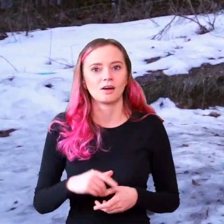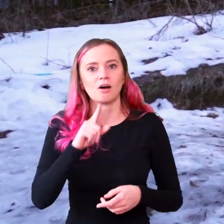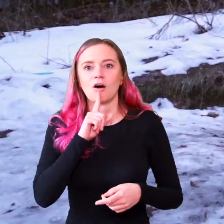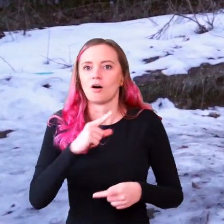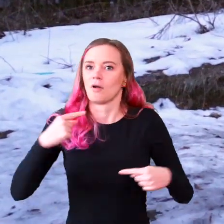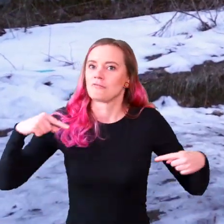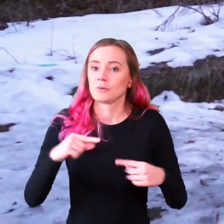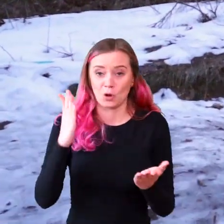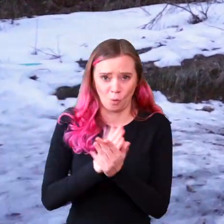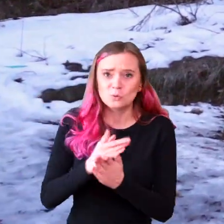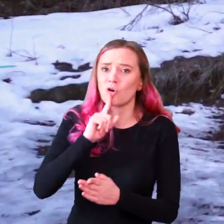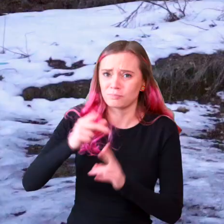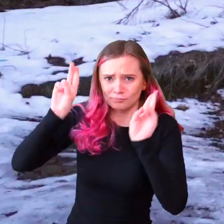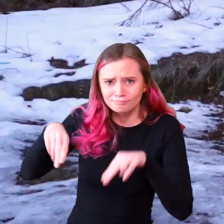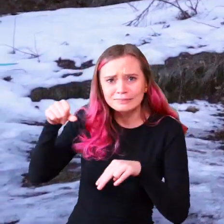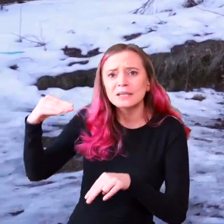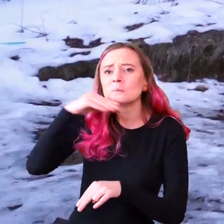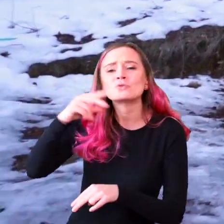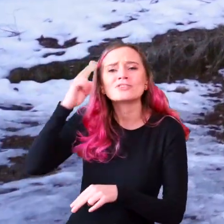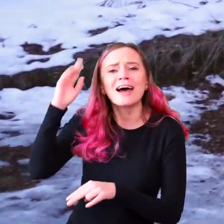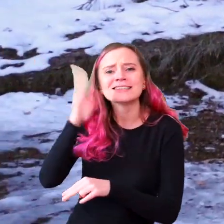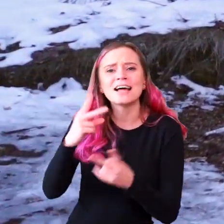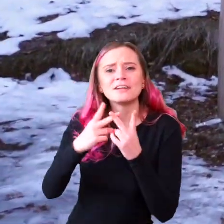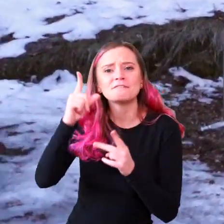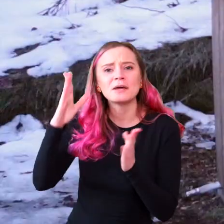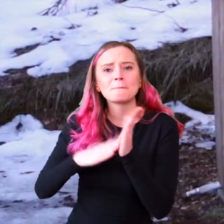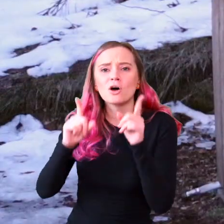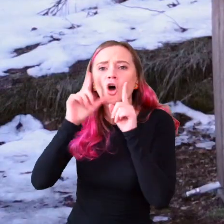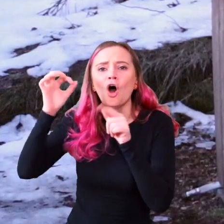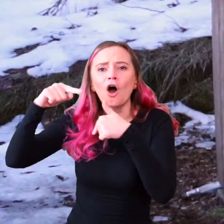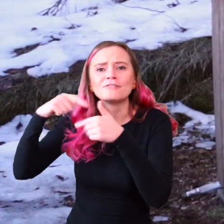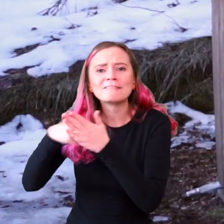Auu! Takže jsi oficiálně Wim Hof teď? Neee!